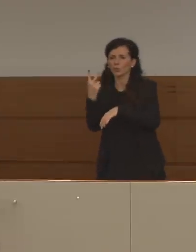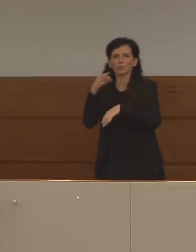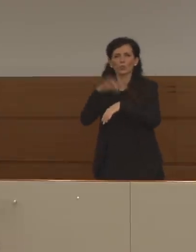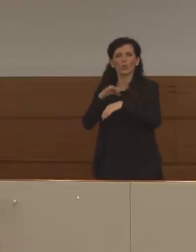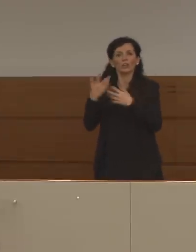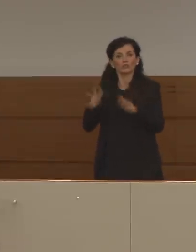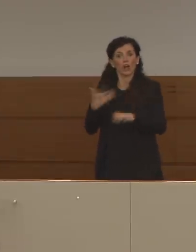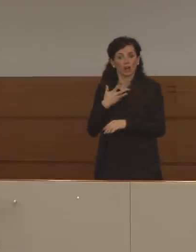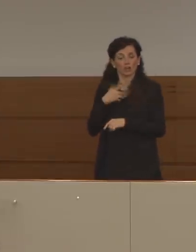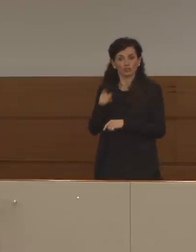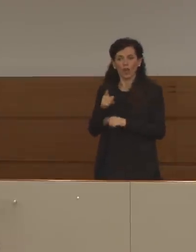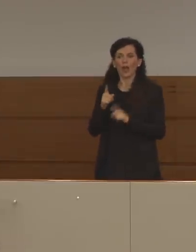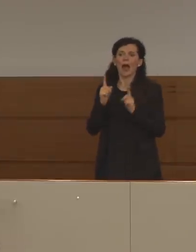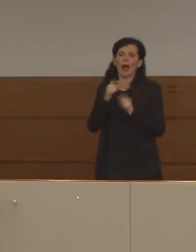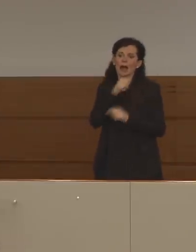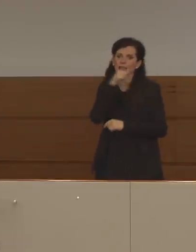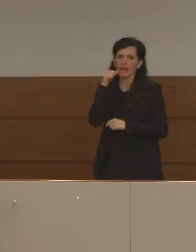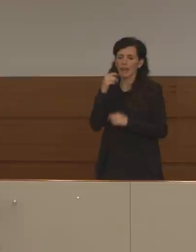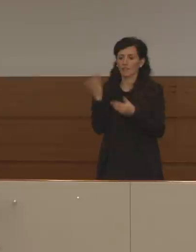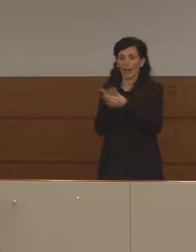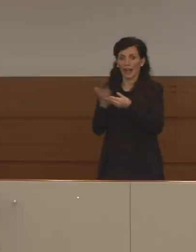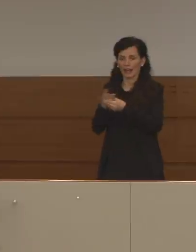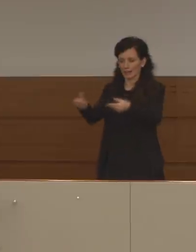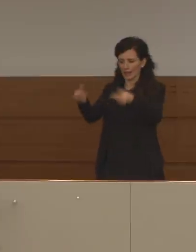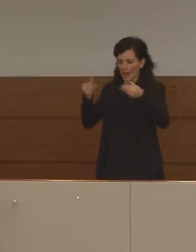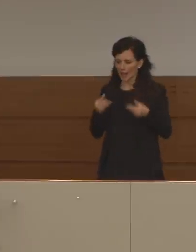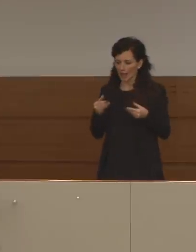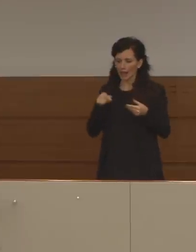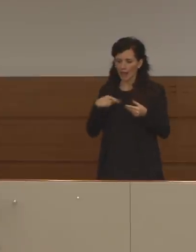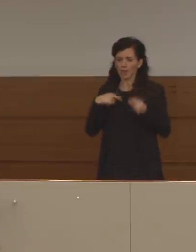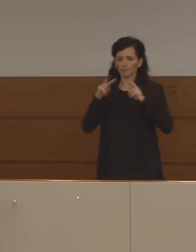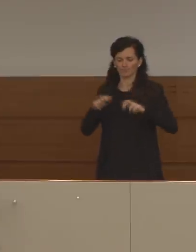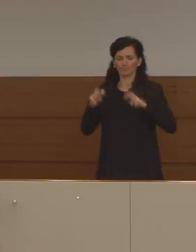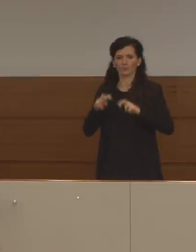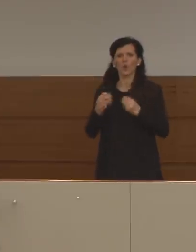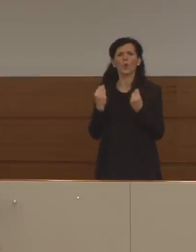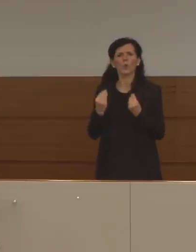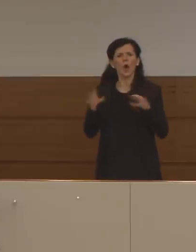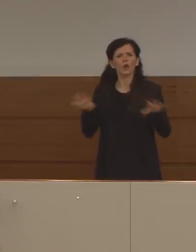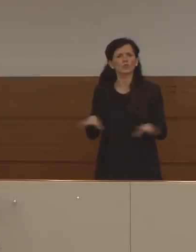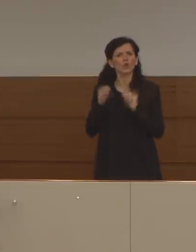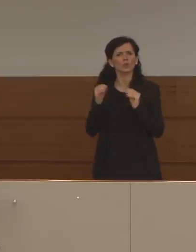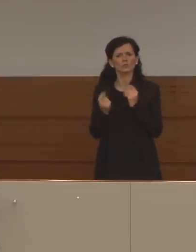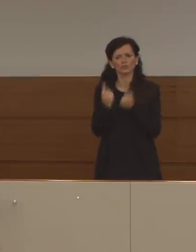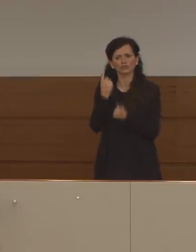per questo per capire quando hanno cominciato i sintomi quando sono state